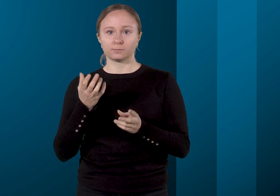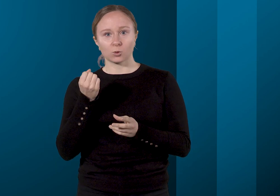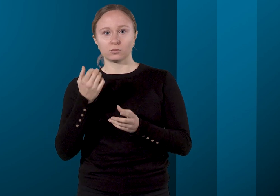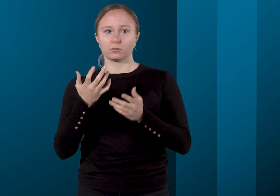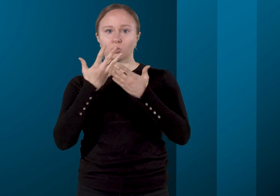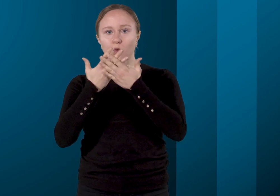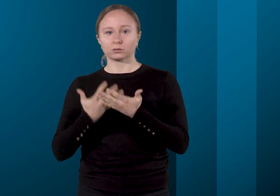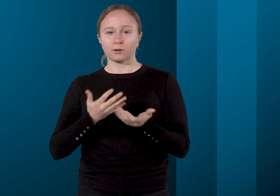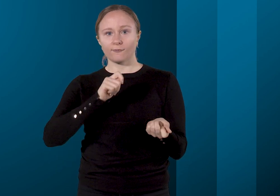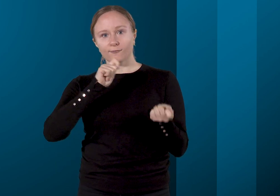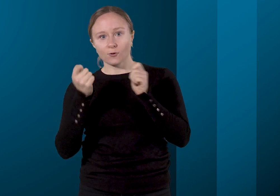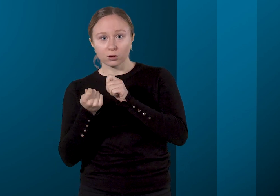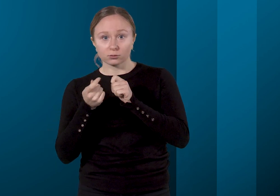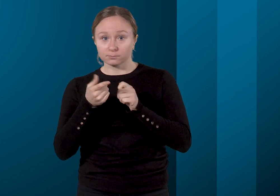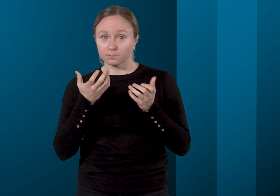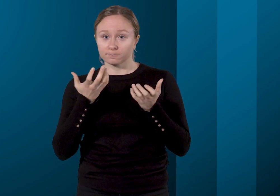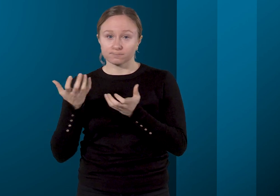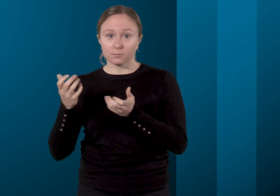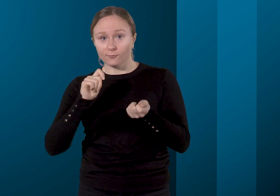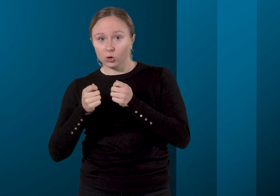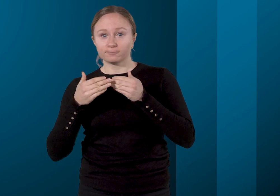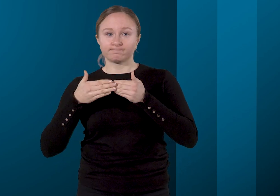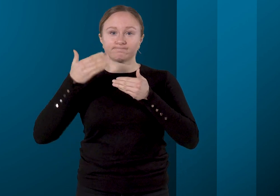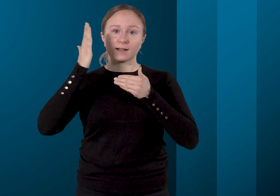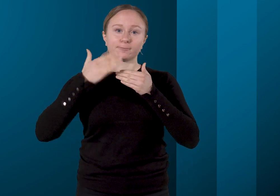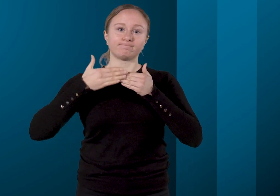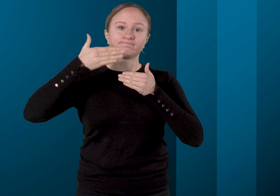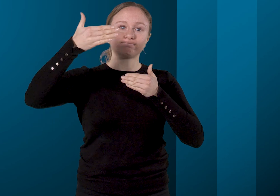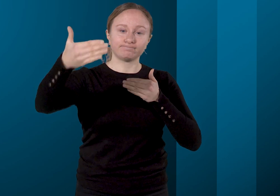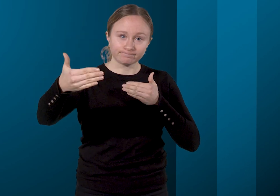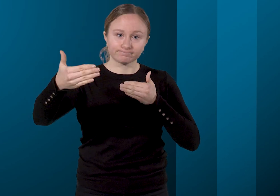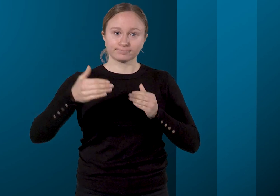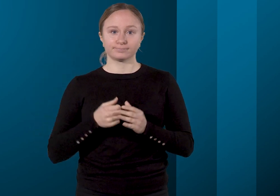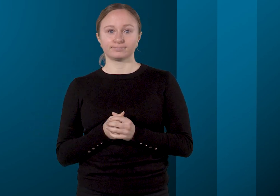av strukturella förändringar på lång sikt.